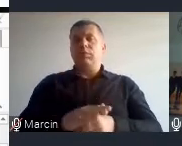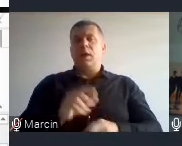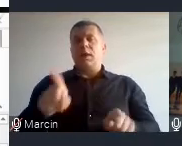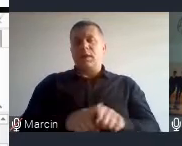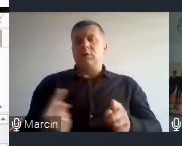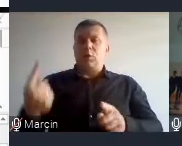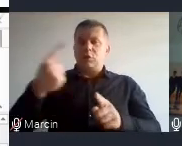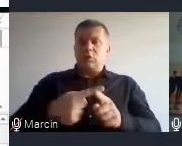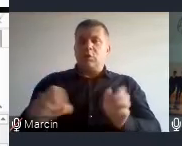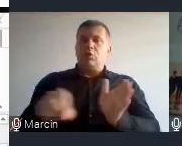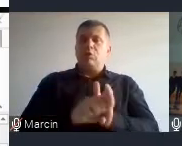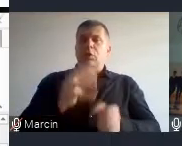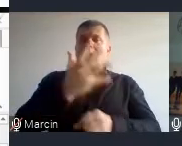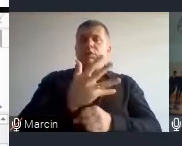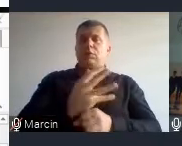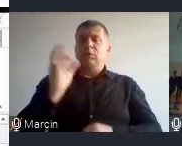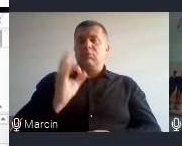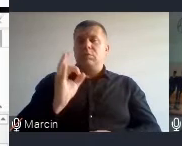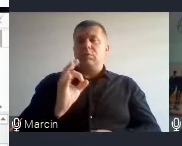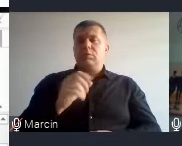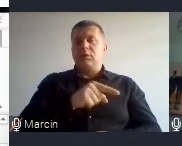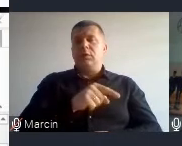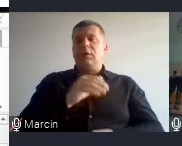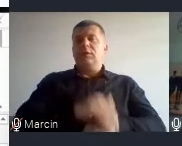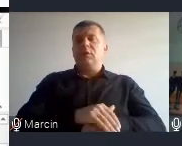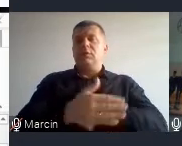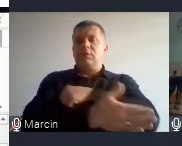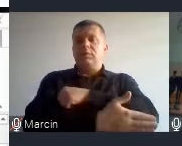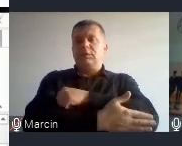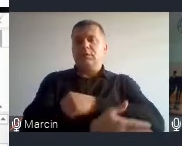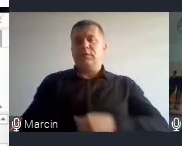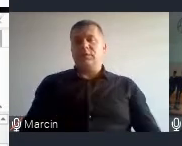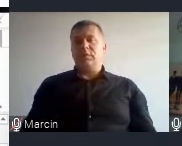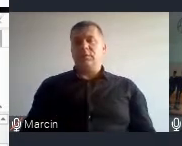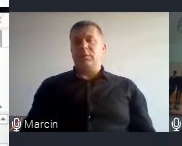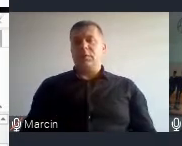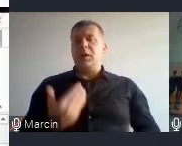do 50% zamówienia podstawowego. Dlaczego mówię o tym na etapie szacowania?